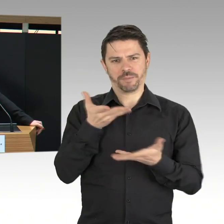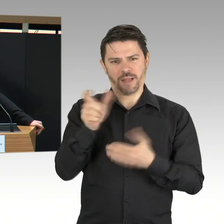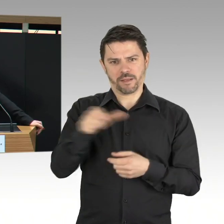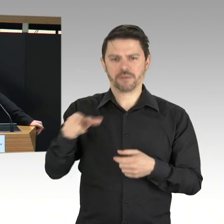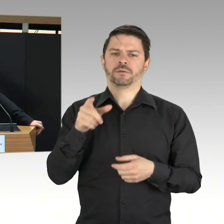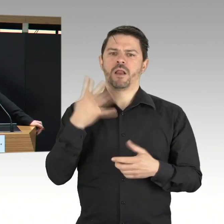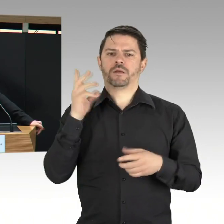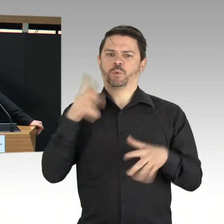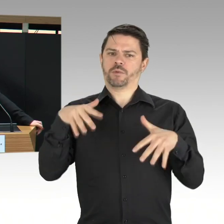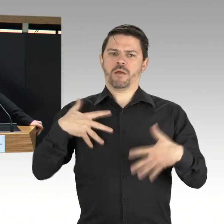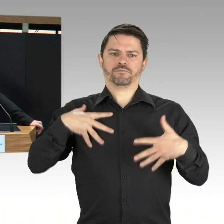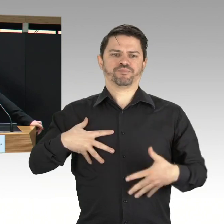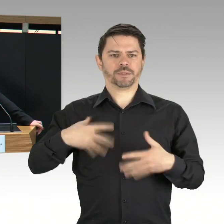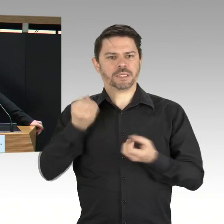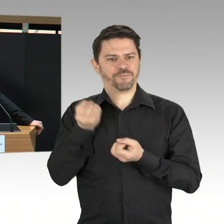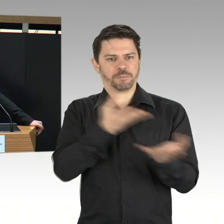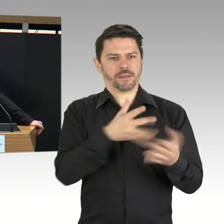für die Mieterinnen und Mieter in Ihrer Rede machen.